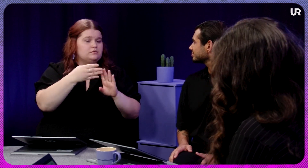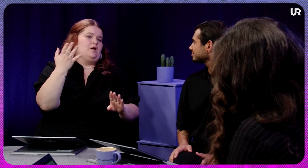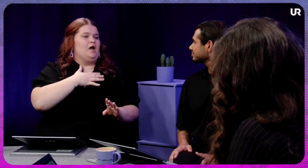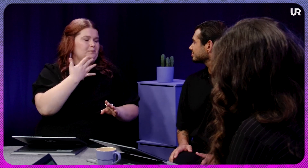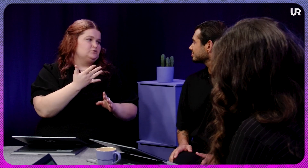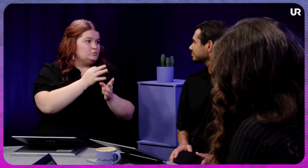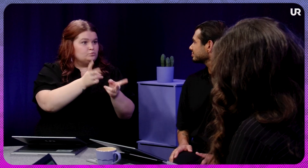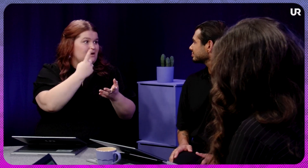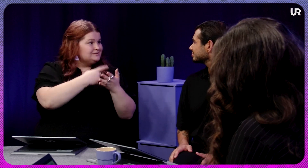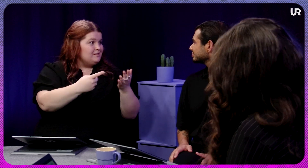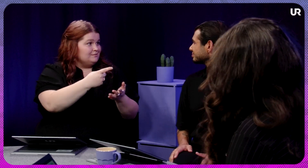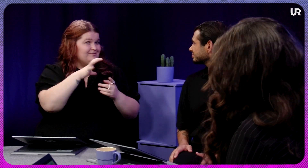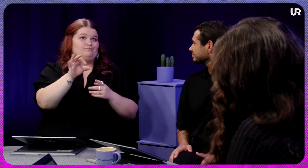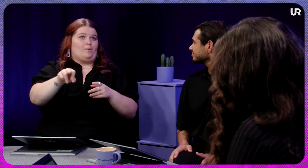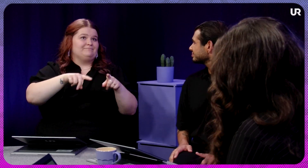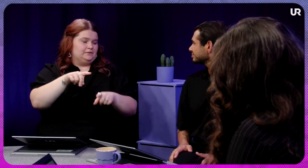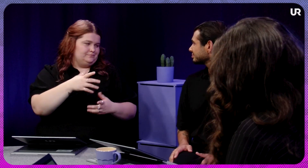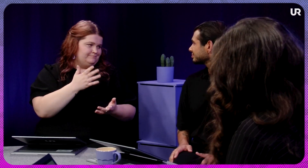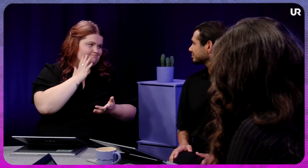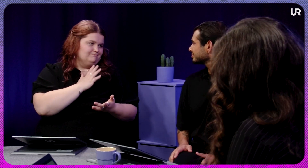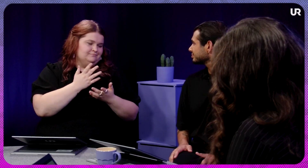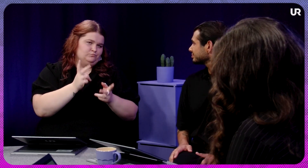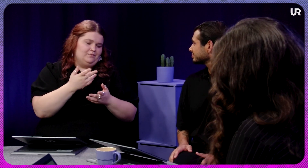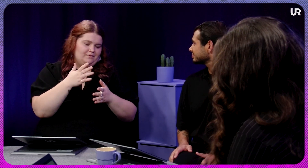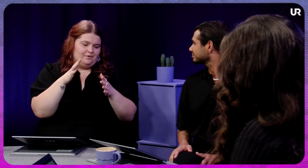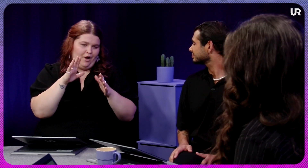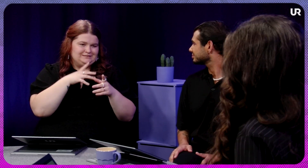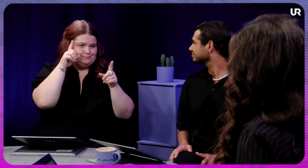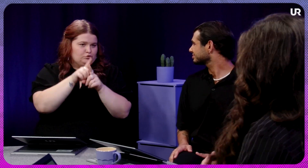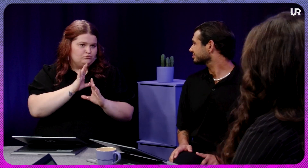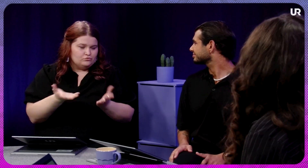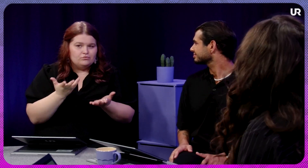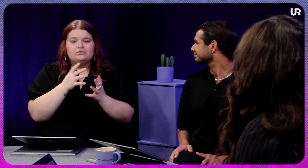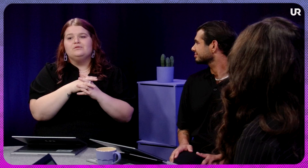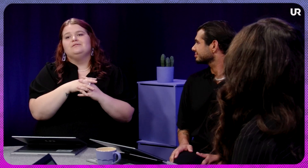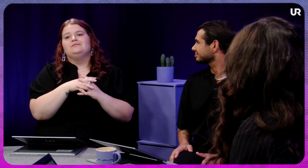Men att det också finns en annan, mörkare sida av deepfakes. Som du sa, att skådisar hamnar i porrvideos utan samtycke.